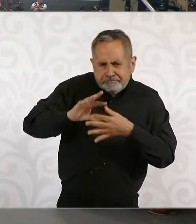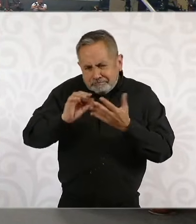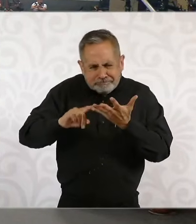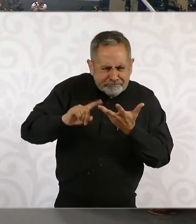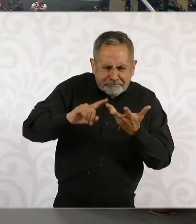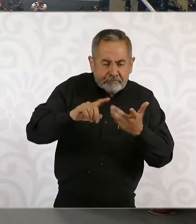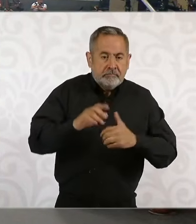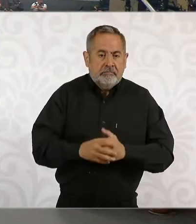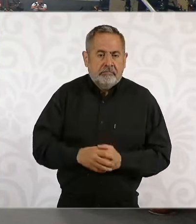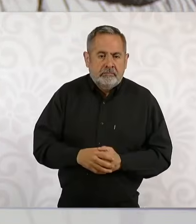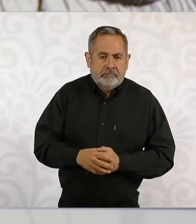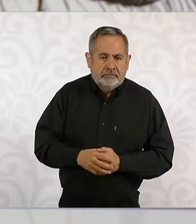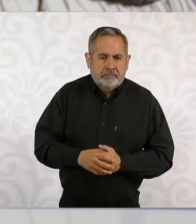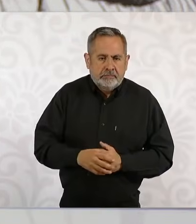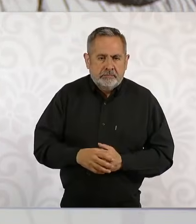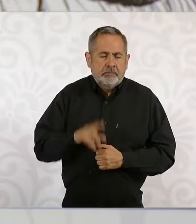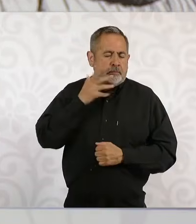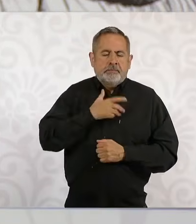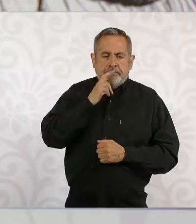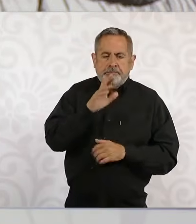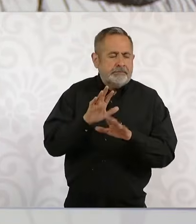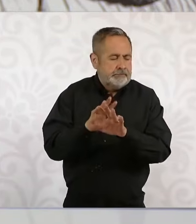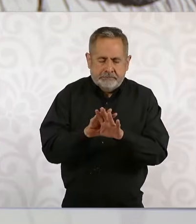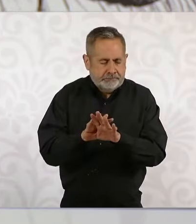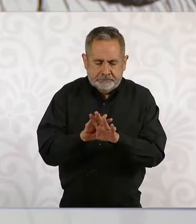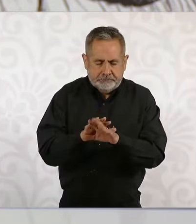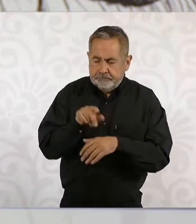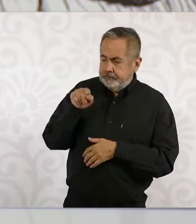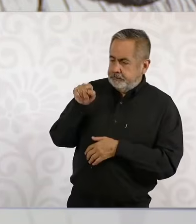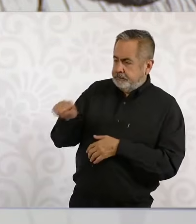o sea, bueno, para eso hay un secretario de relaciones exteriores que está hablando eh con el